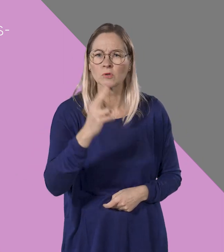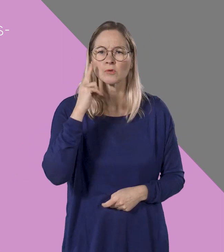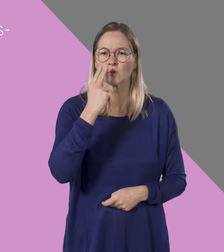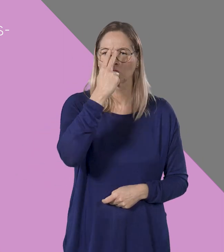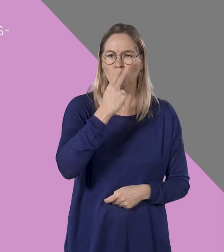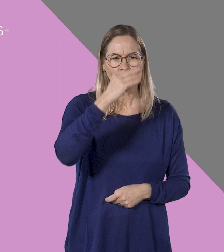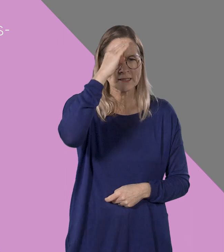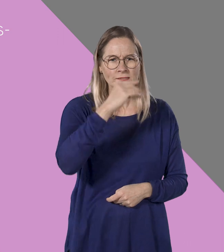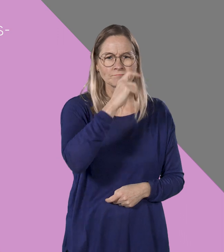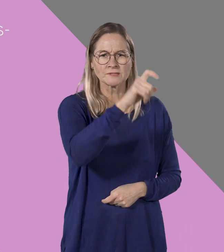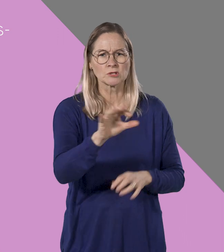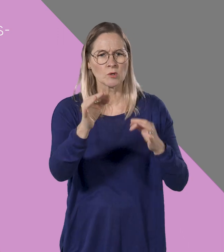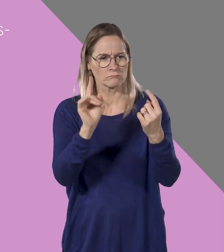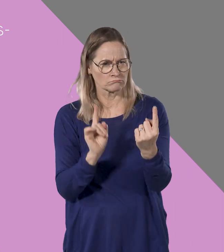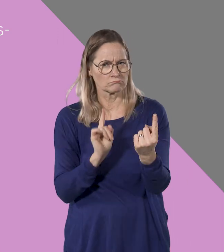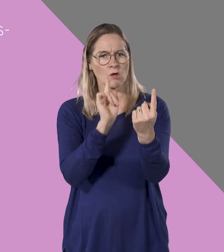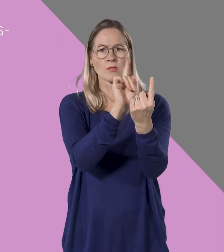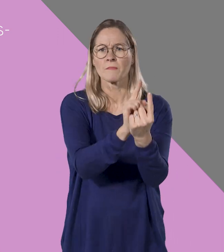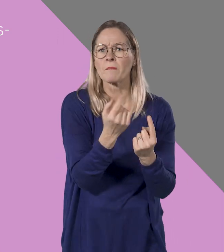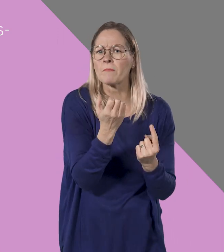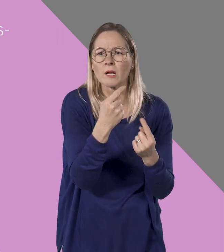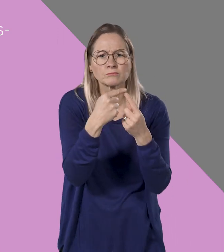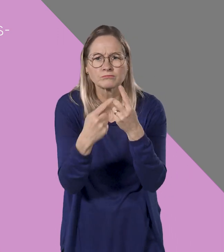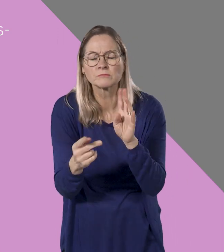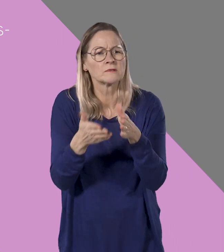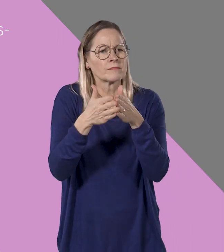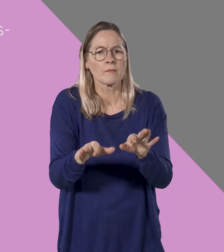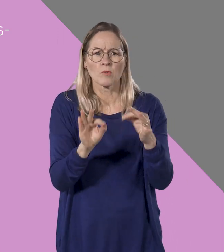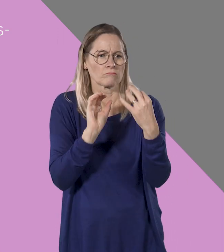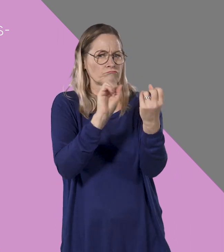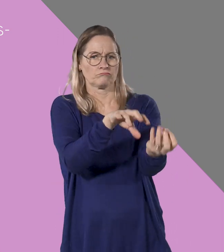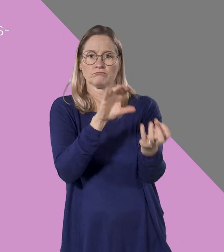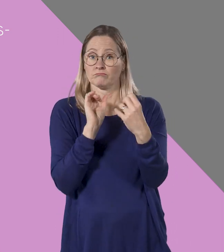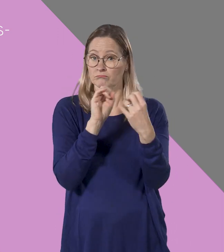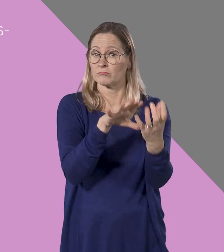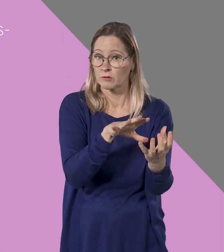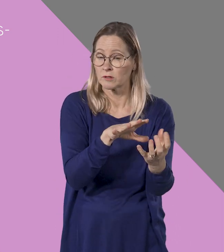ja kuurosokeitten ihmisten kohtaamisen mahdollisuuksia ja tapoja vuorovaikutukseen.